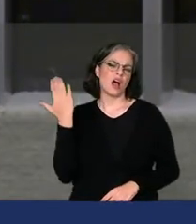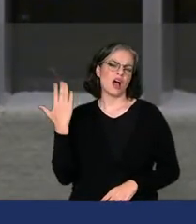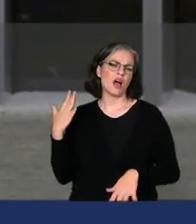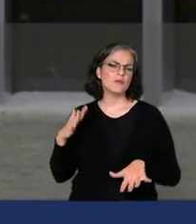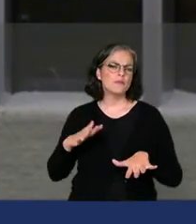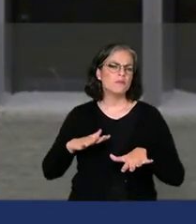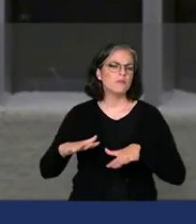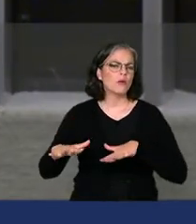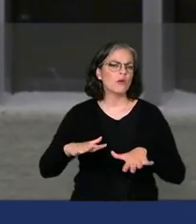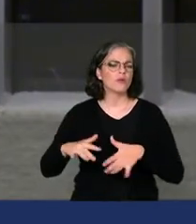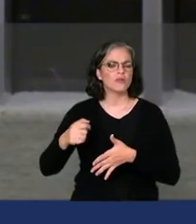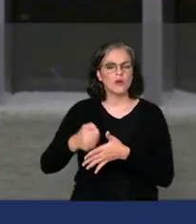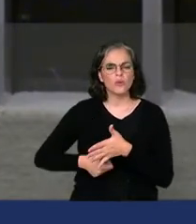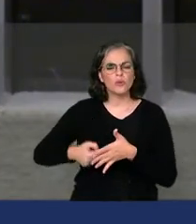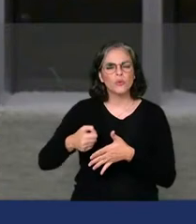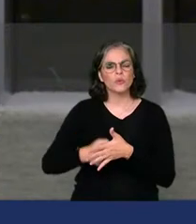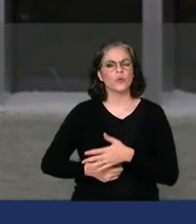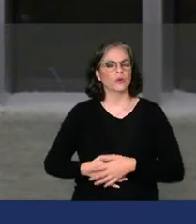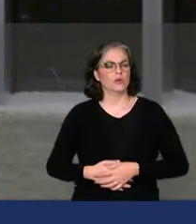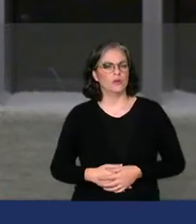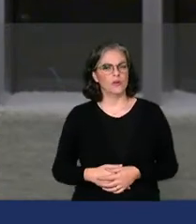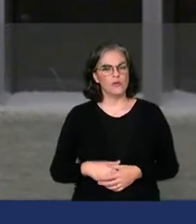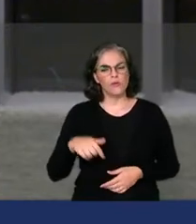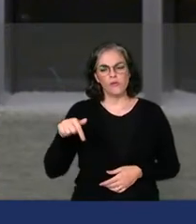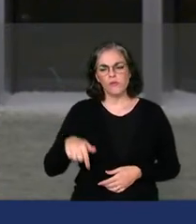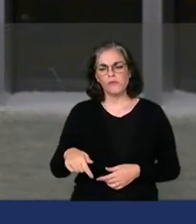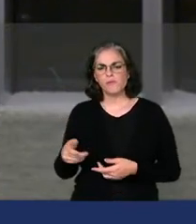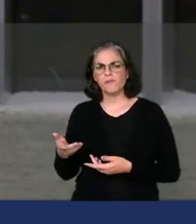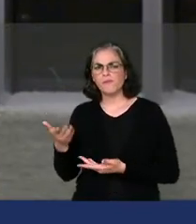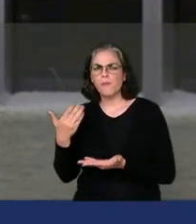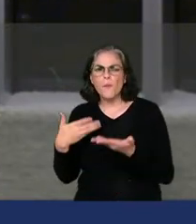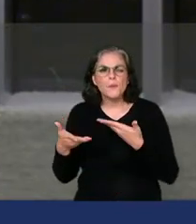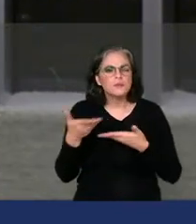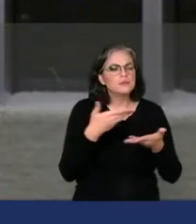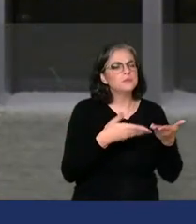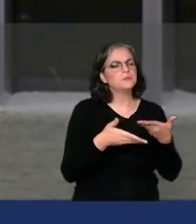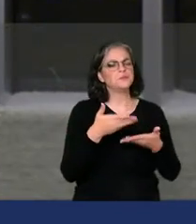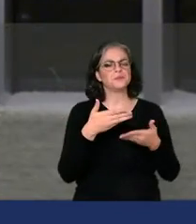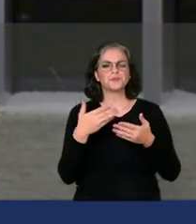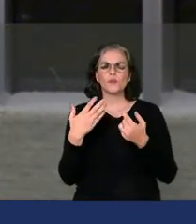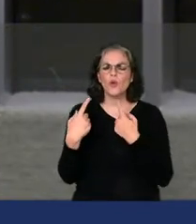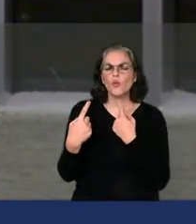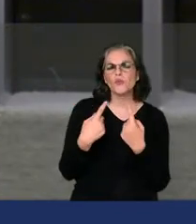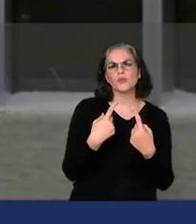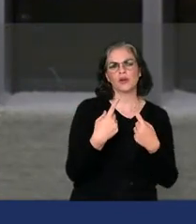MOBILIZAÇÃO QUE HOUVE, DE TODO DIÁLOGO QUE FIZEMOS COM AS LIDERANÇAS AQUI DA CASA, ESPECIALMENTE COM A LIDERANÇA DO GOVERNO, DEPUTADO RICARDO